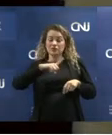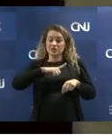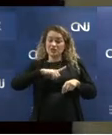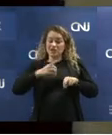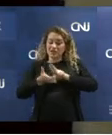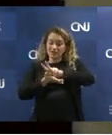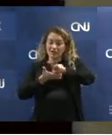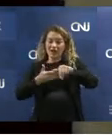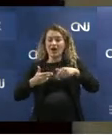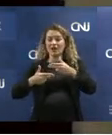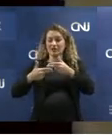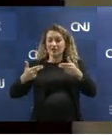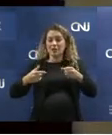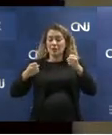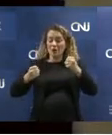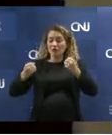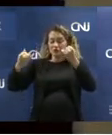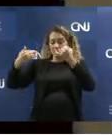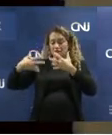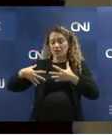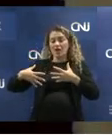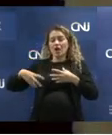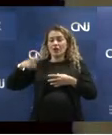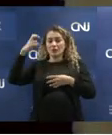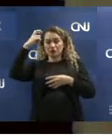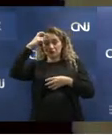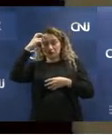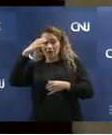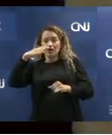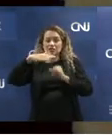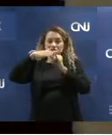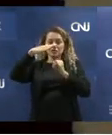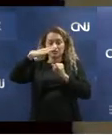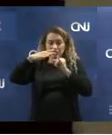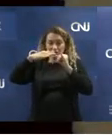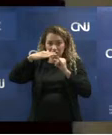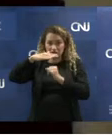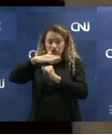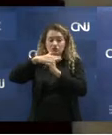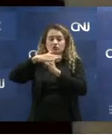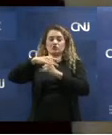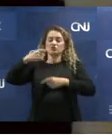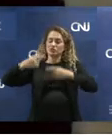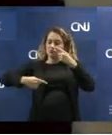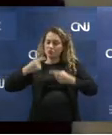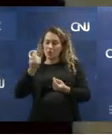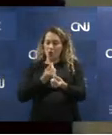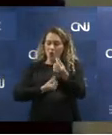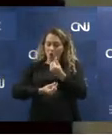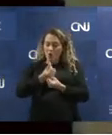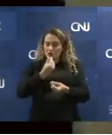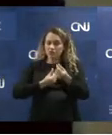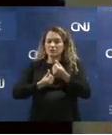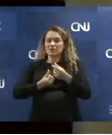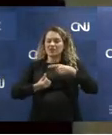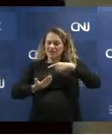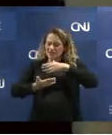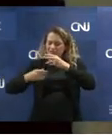Pode se falar em causas culturais, áreas institucionais ou orçamentárias, políticas que se arrasta há décadas